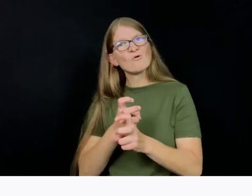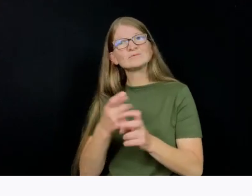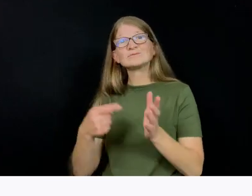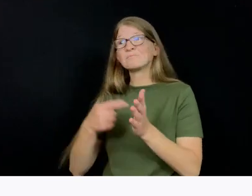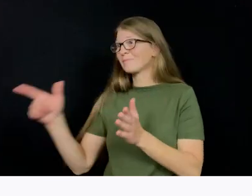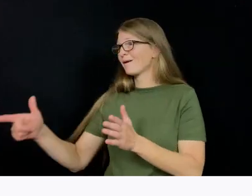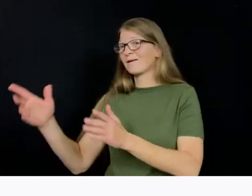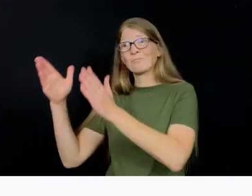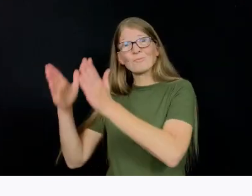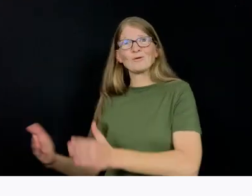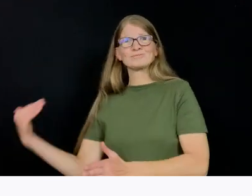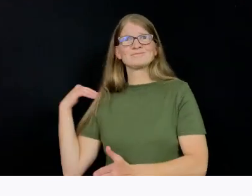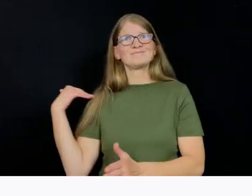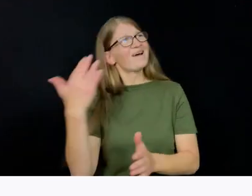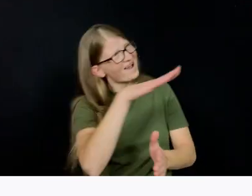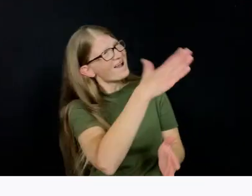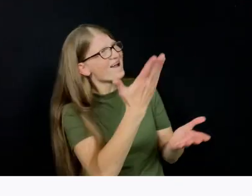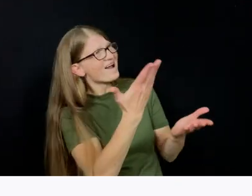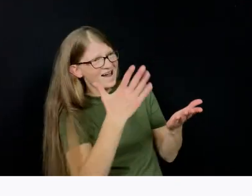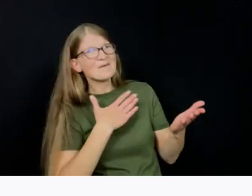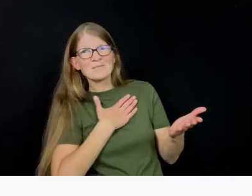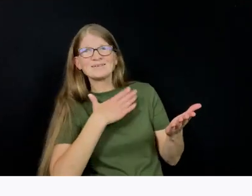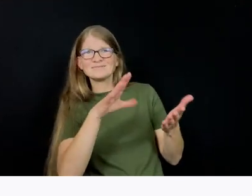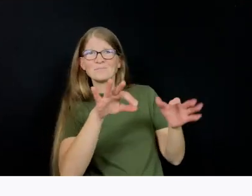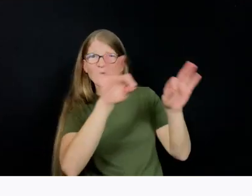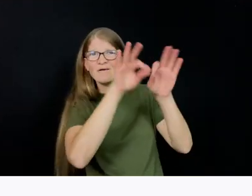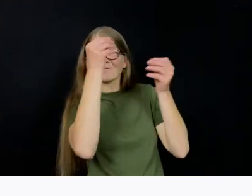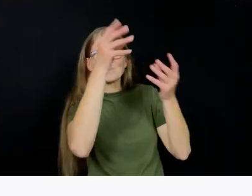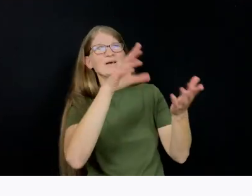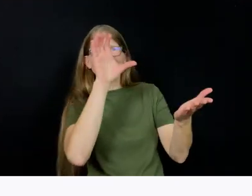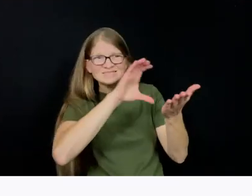عندما يريدكم شخص أن تنظروا في شيء تعتقدون أنه مهم لكن ليس لديكم الوقت لفعله